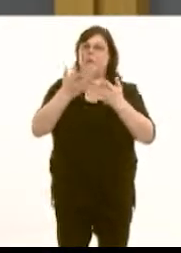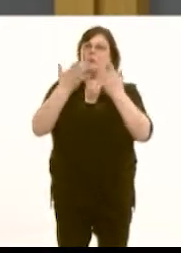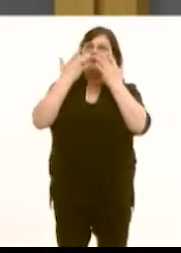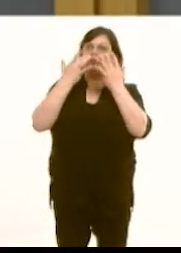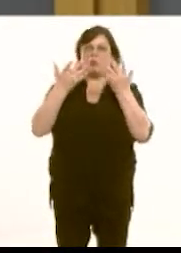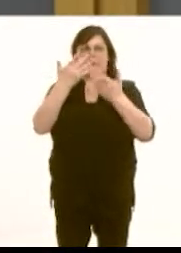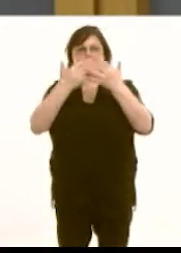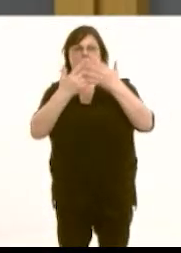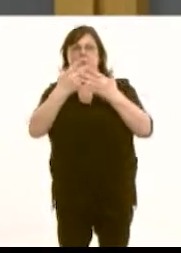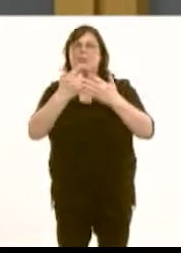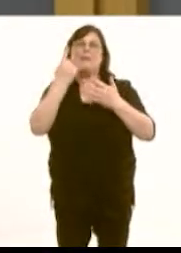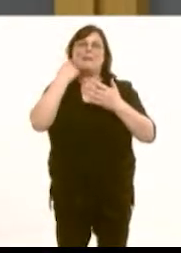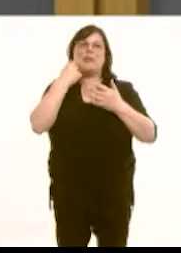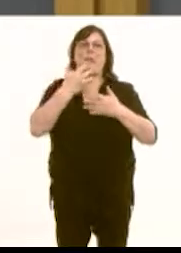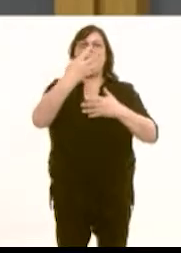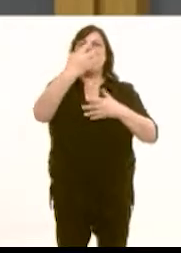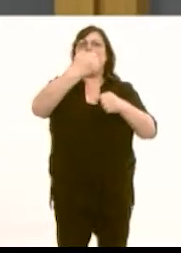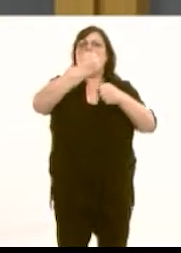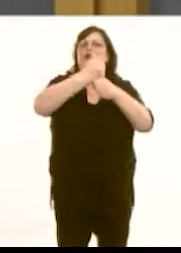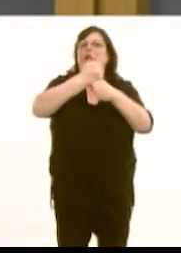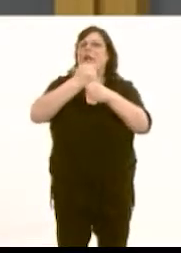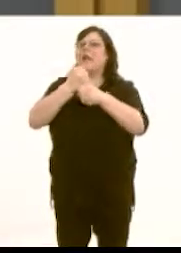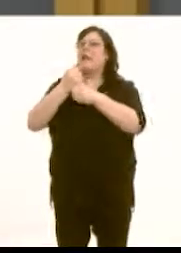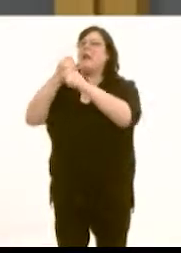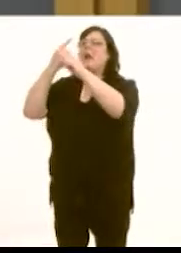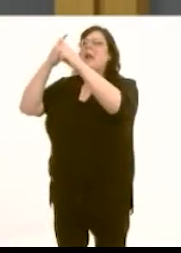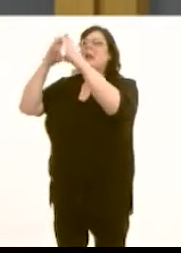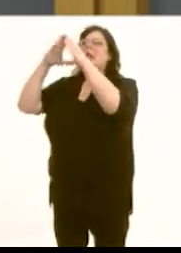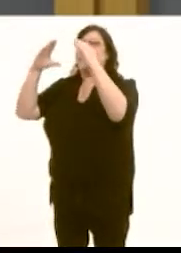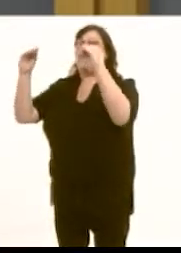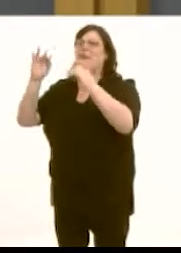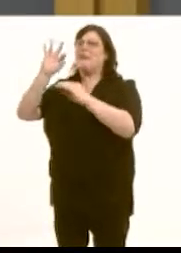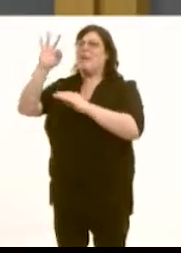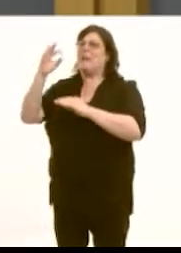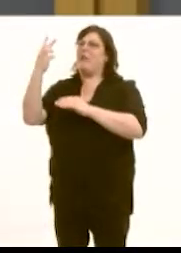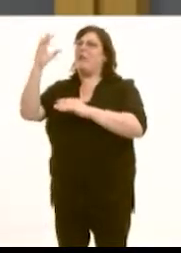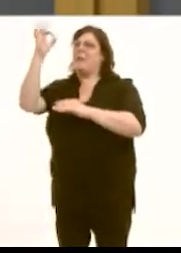yr Iseldiroedd ar 83 y cant, Prydain ar 53 y cant a Chymru ar 20 y cant.